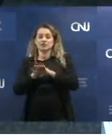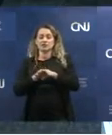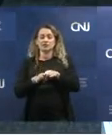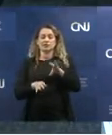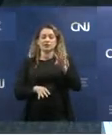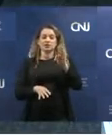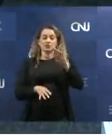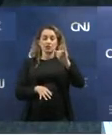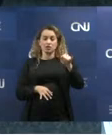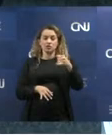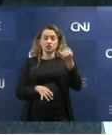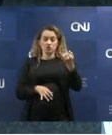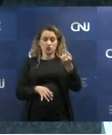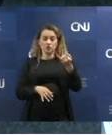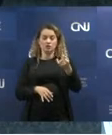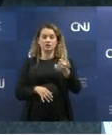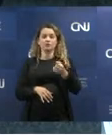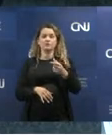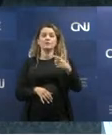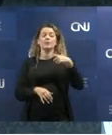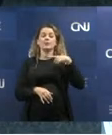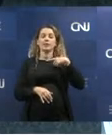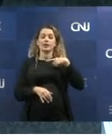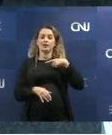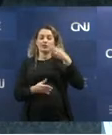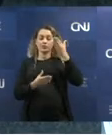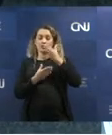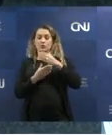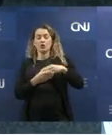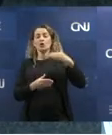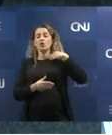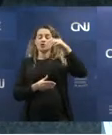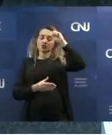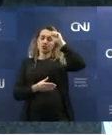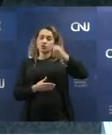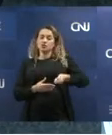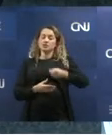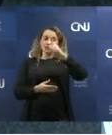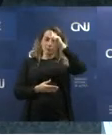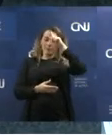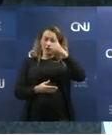Aquele juiz o determinou, em 9 de setembro de 2015,